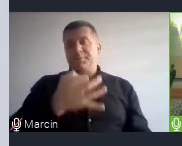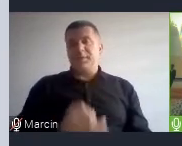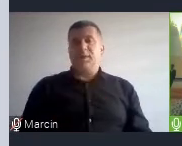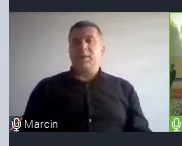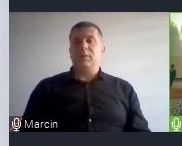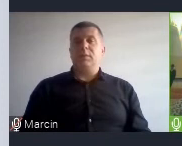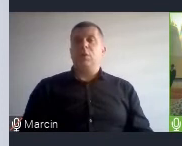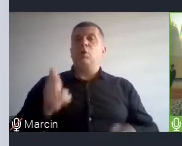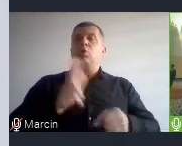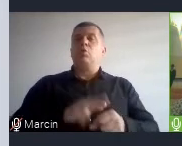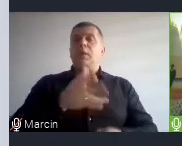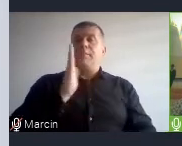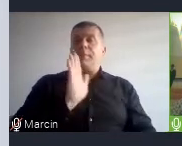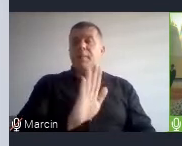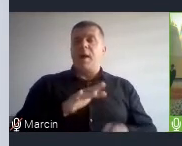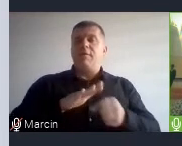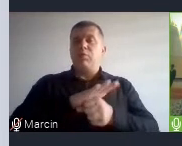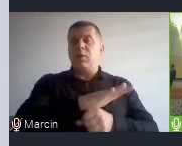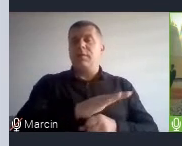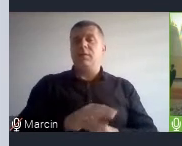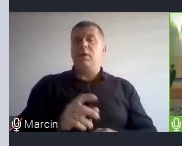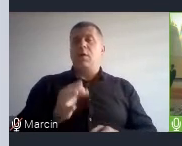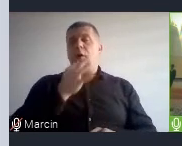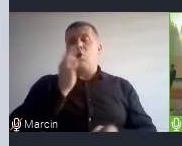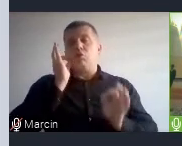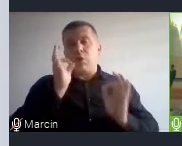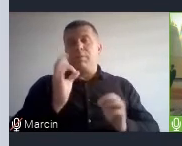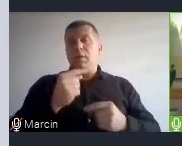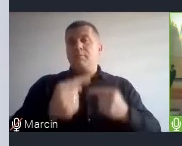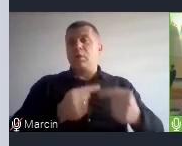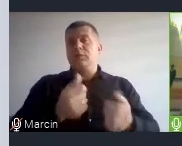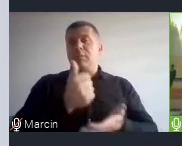które będą wpływały na poprawność postepowania.